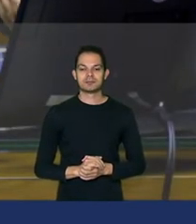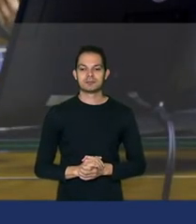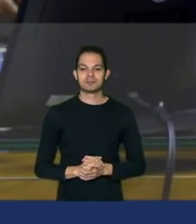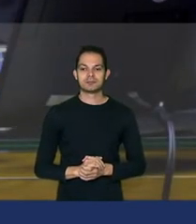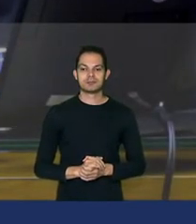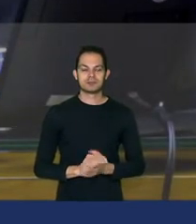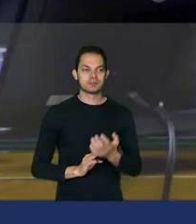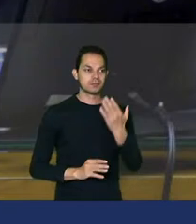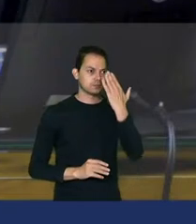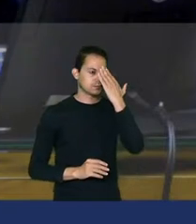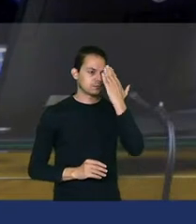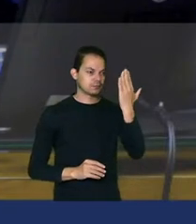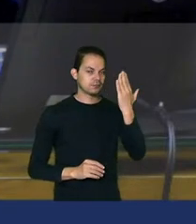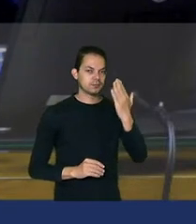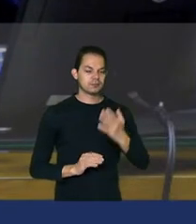[PRESIDENTE]: